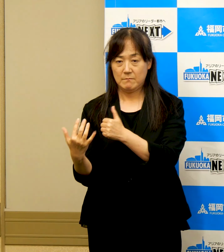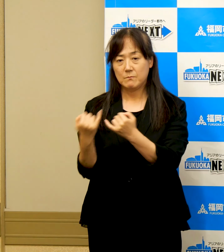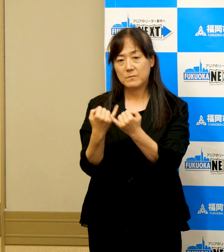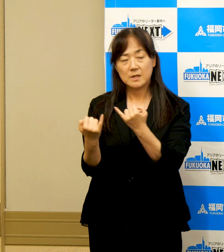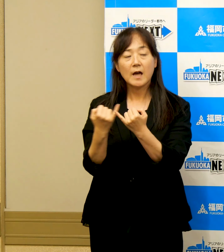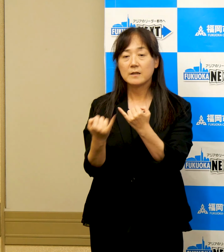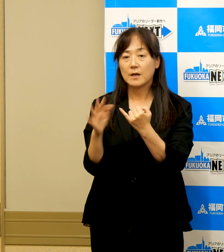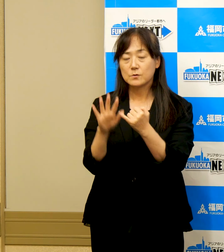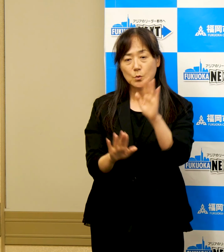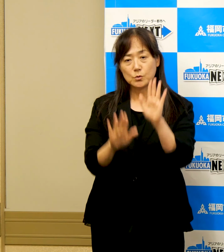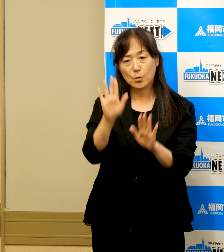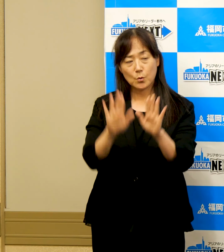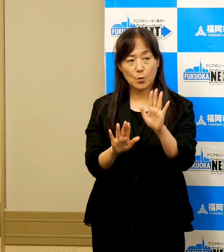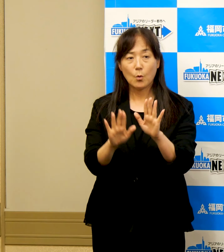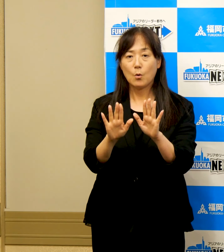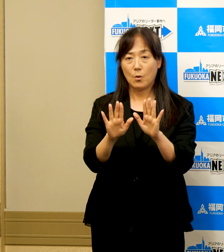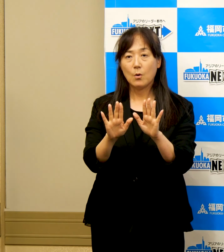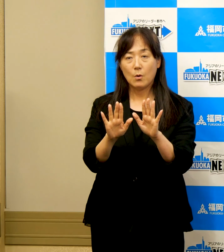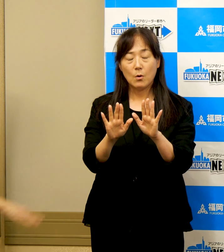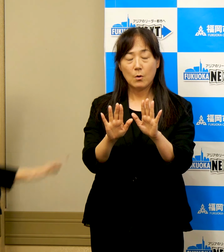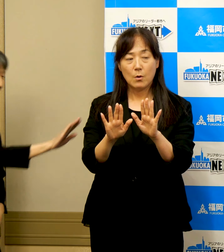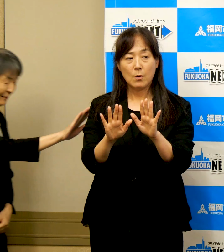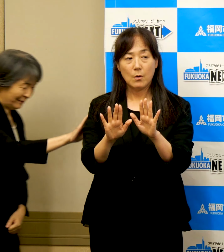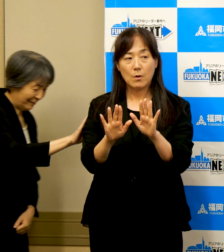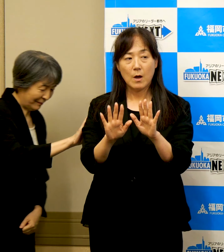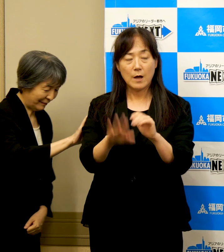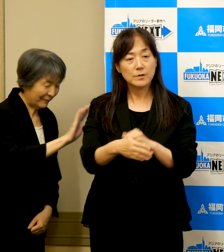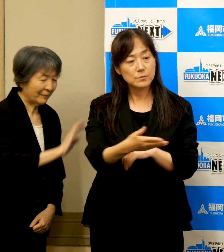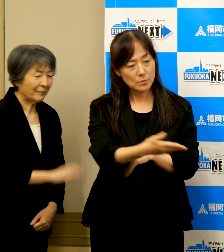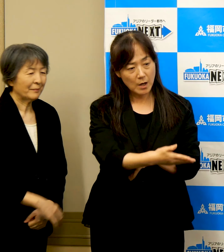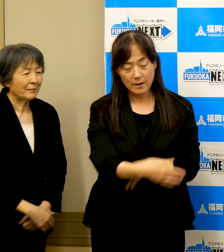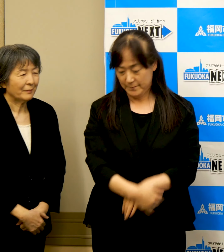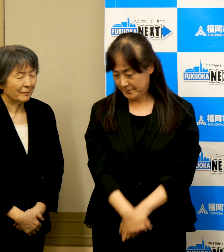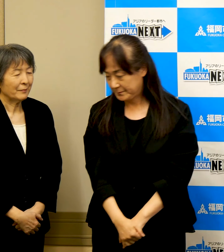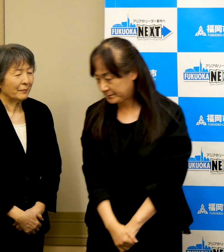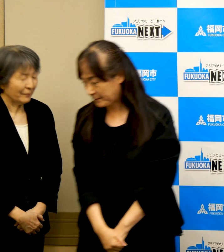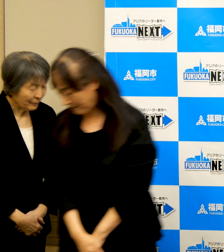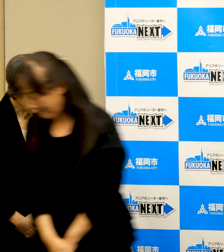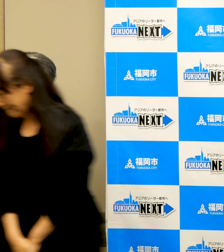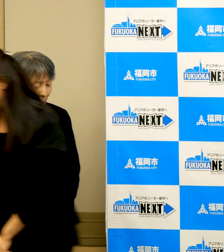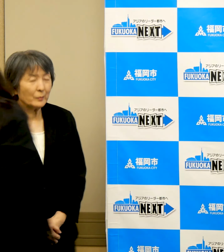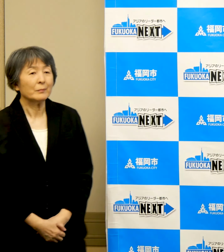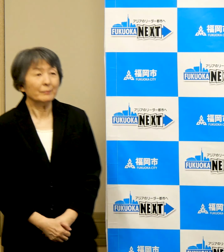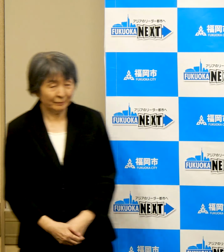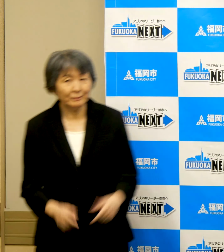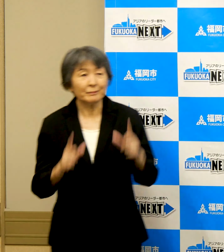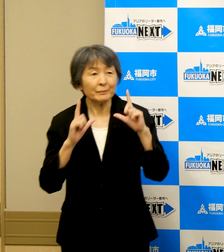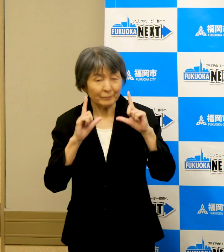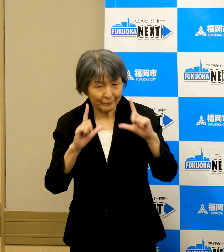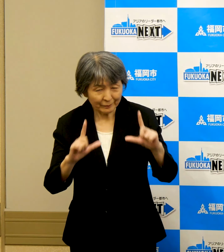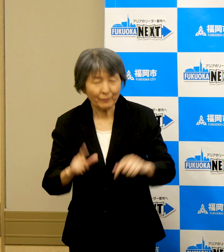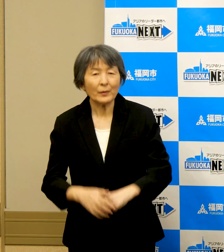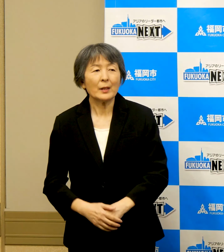そういうような状況とかは お受け止めとしてはいかがですか (市長)完璧にこれという一つの理由には